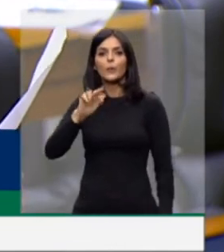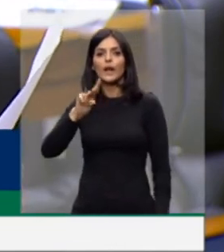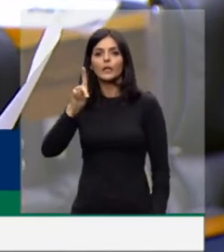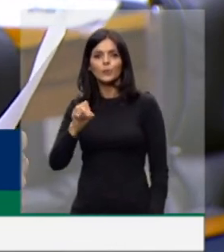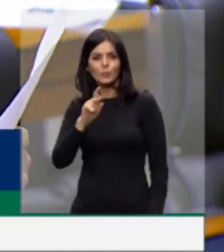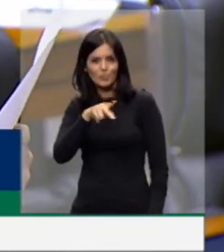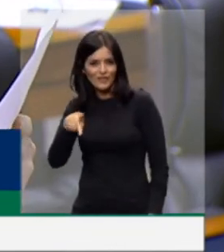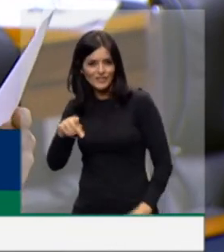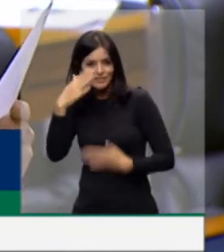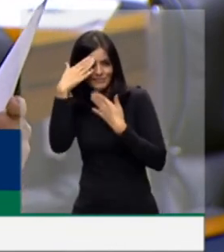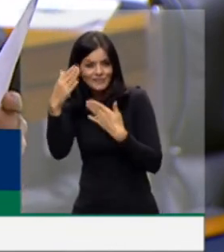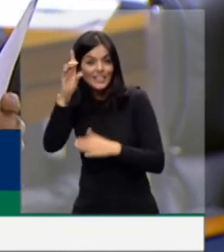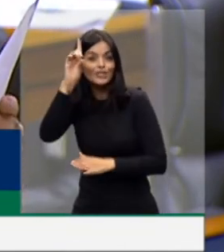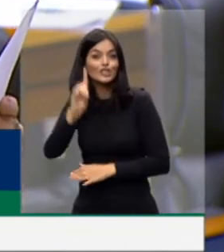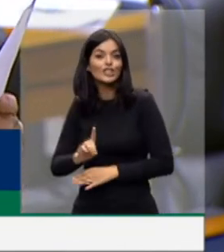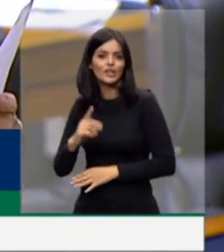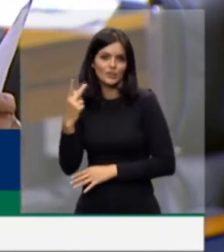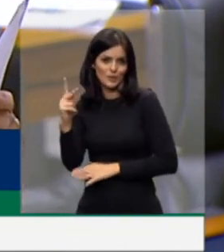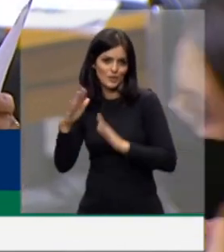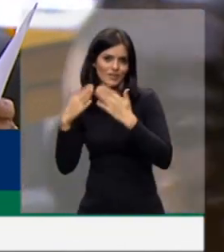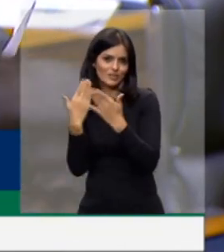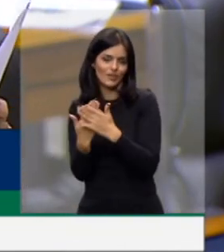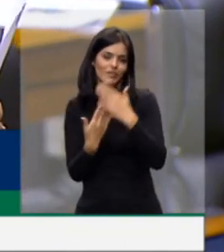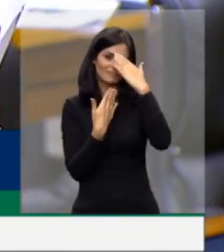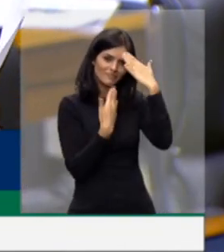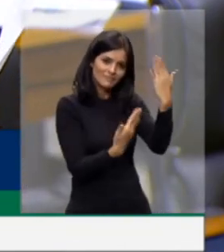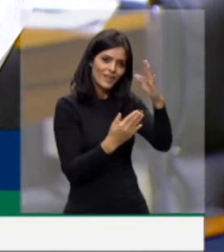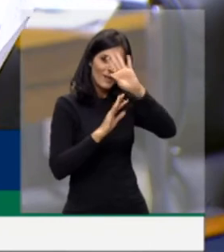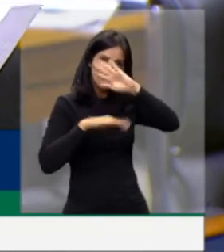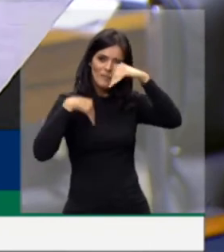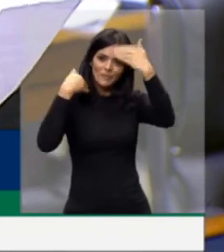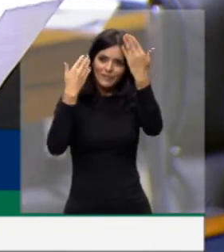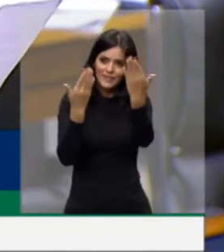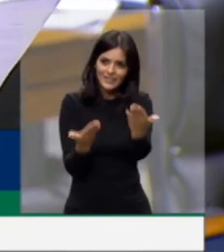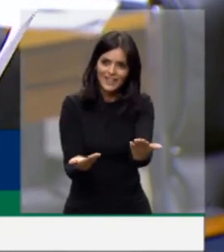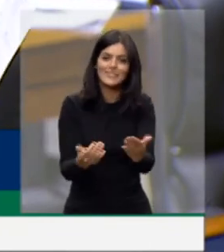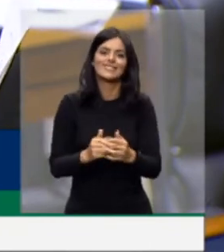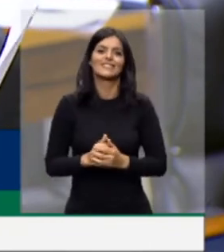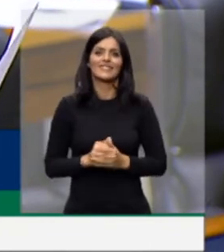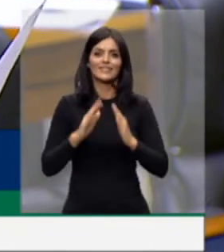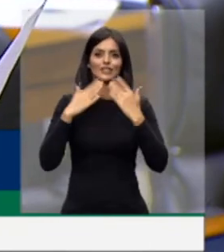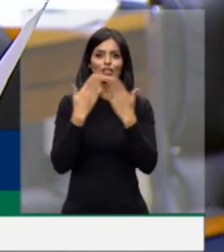SEU DIRETOR, PROFESSOR EDUARDO BRITO, AGRADECER A GENTILEZA DO SENHOR, PRESIDENTE, POR